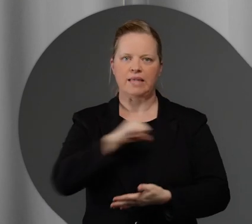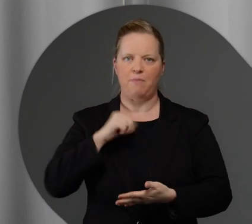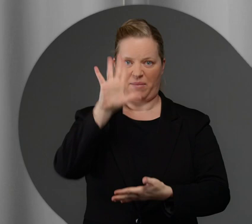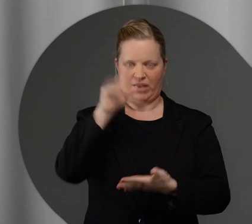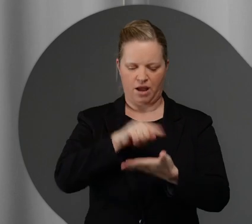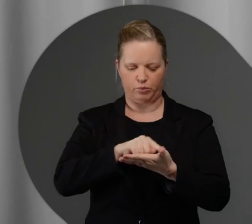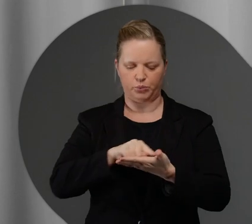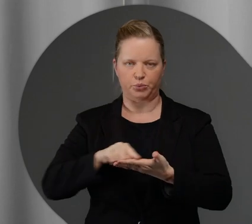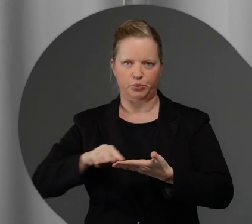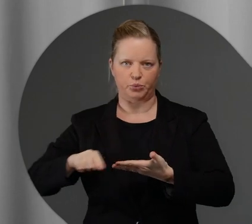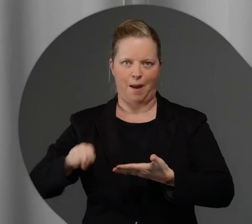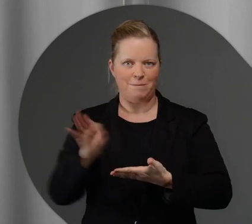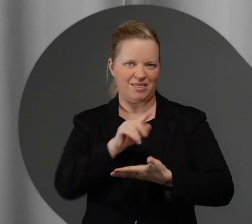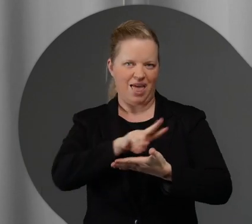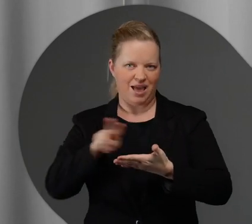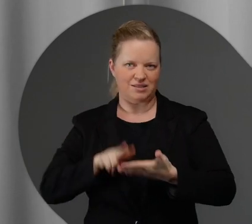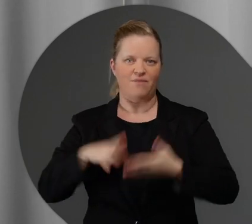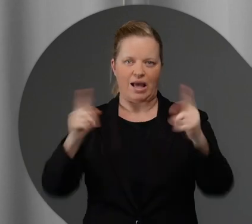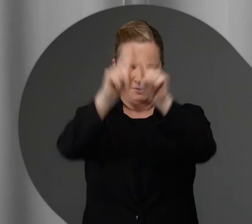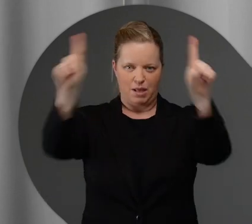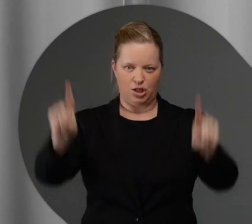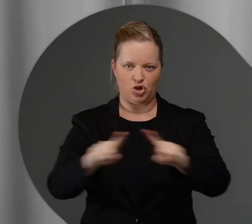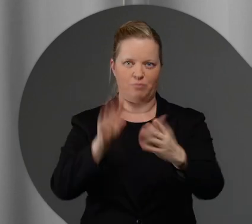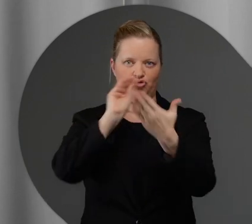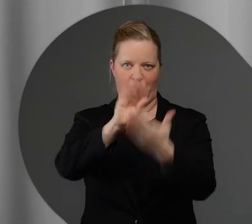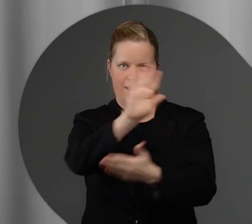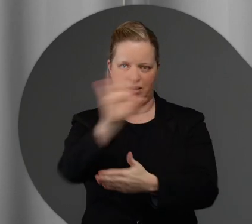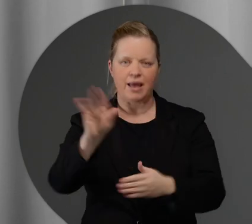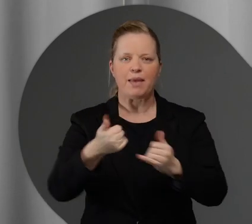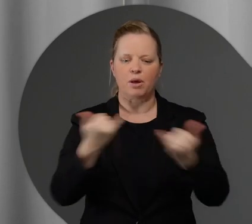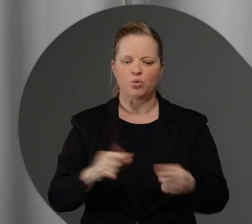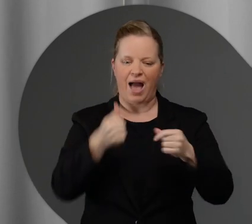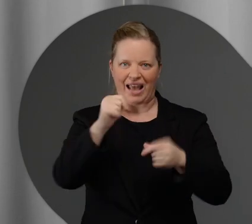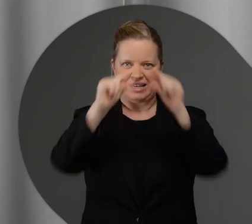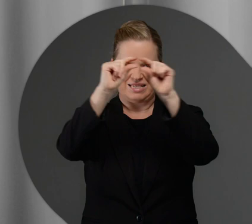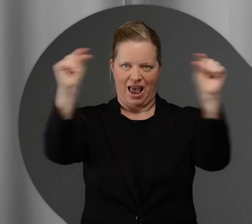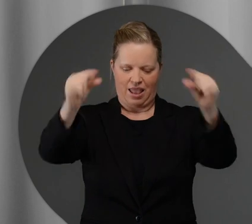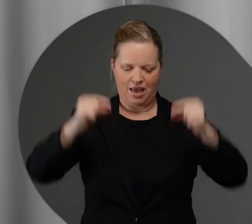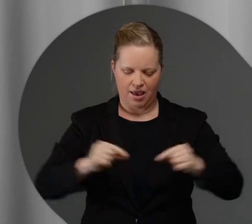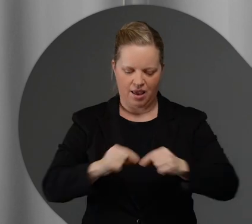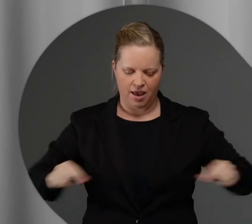was am Bildschirm steht. Aber eben immer nur eine Zeile und die besteht aus 40 Zeichen,